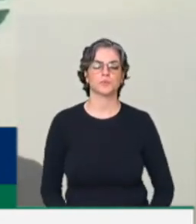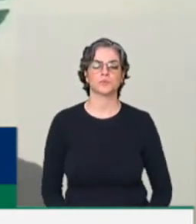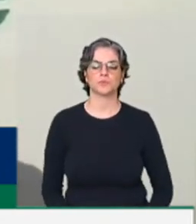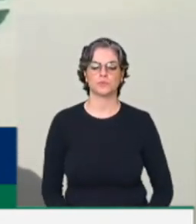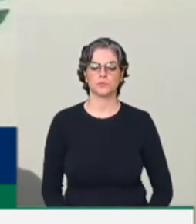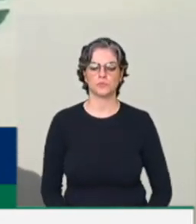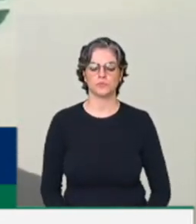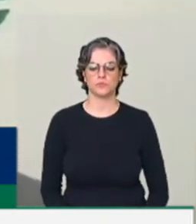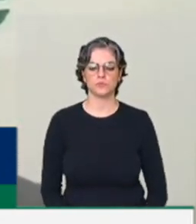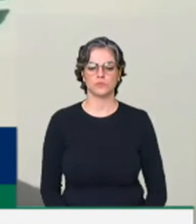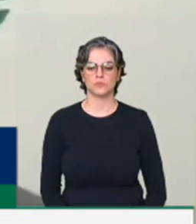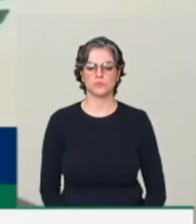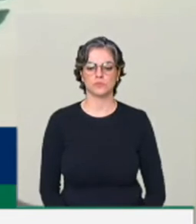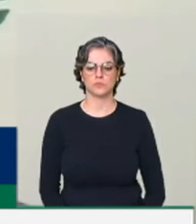JUSTIFICAR A PEDIDO DO NOBRE PARLAMENTAR. EU ESPERAVA QUE A